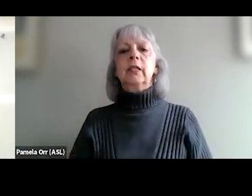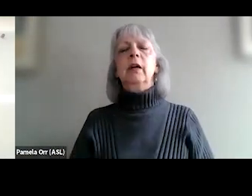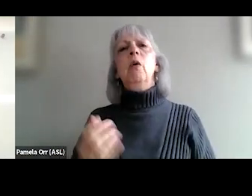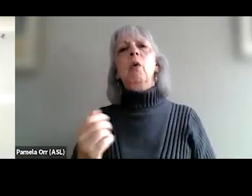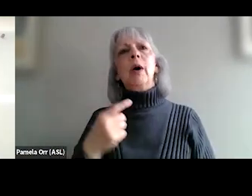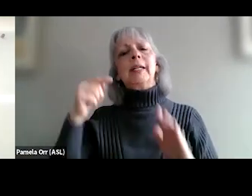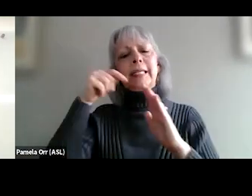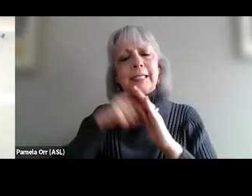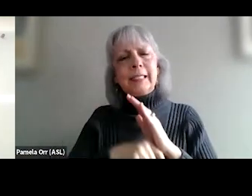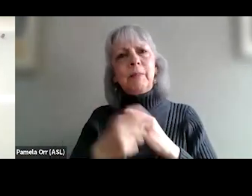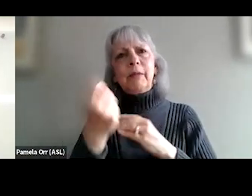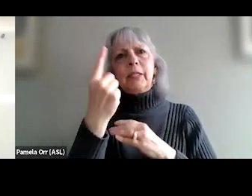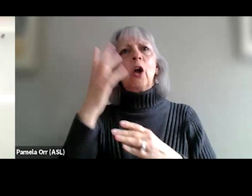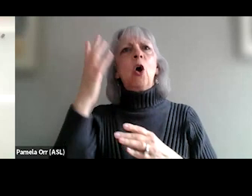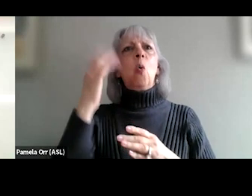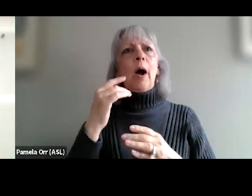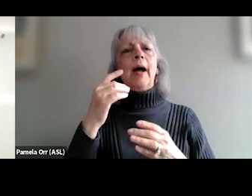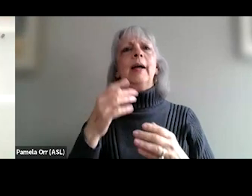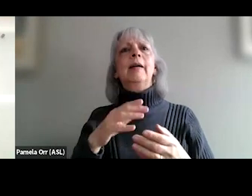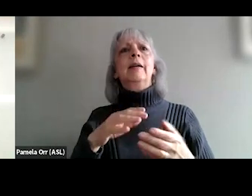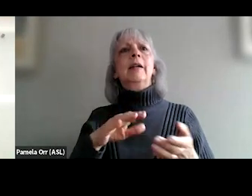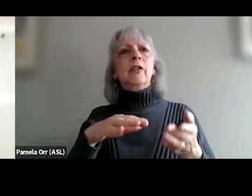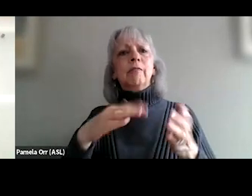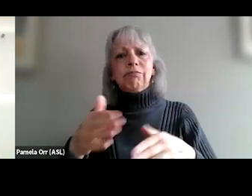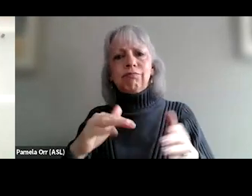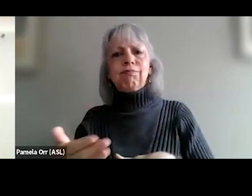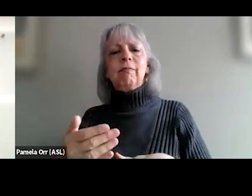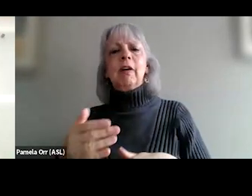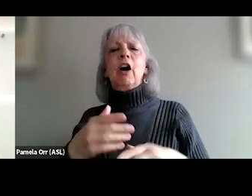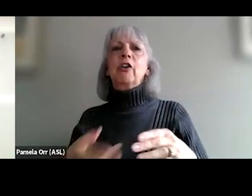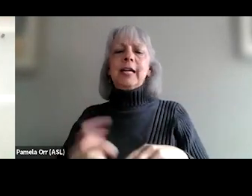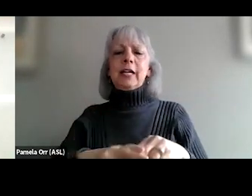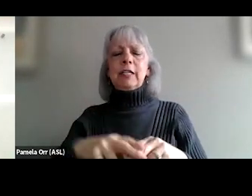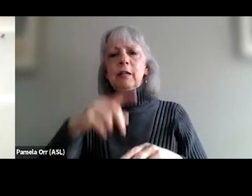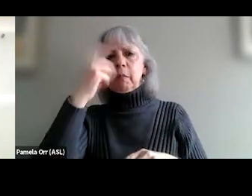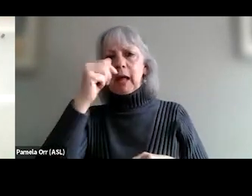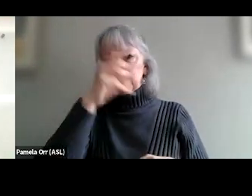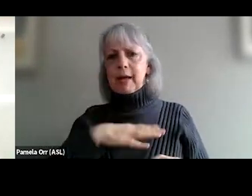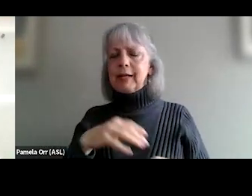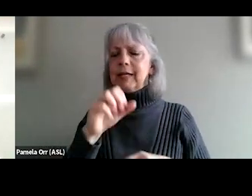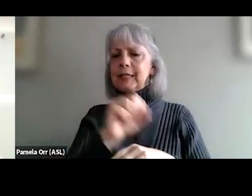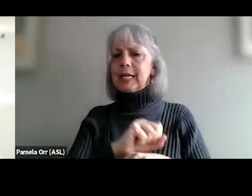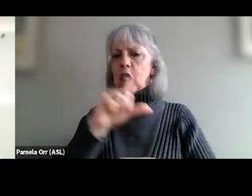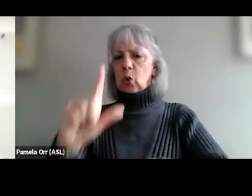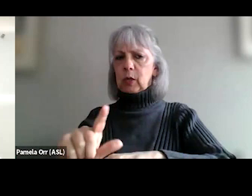de por qué las tasas de sobredosis mortales están aumentando entre los hombres de color en San Luis. Lo que encontramos, lo que dicen nuestros participantes